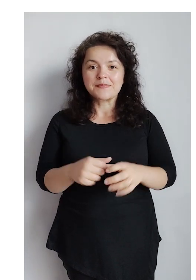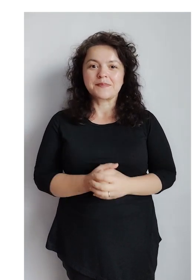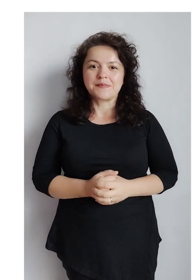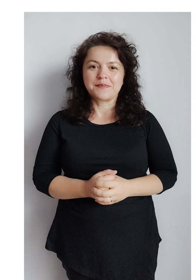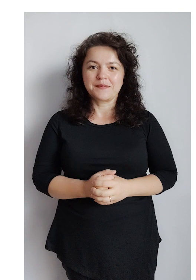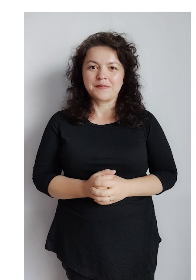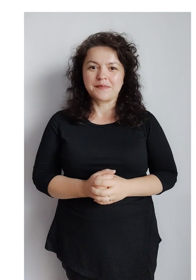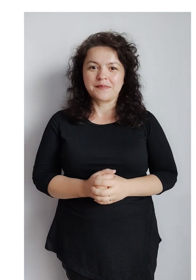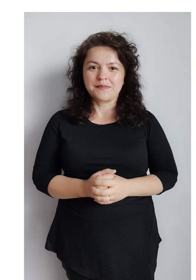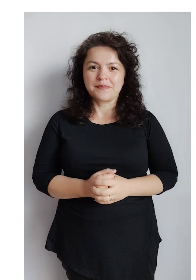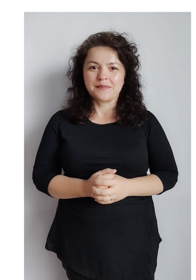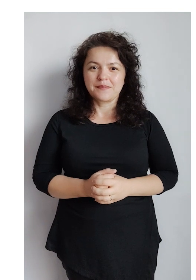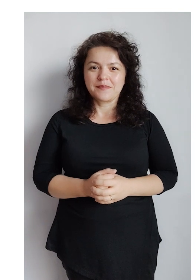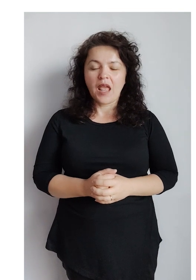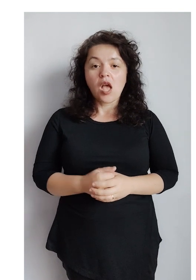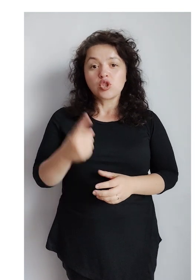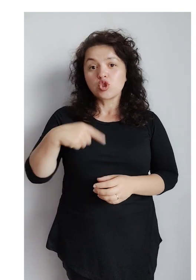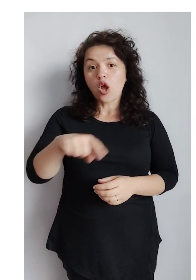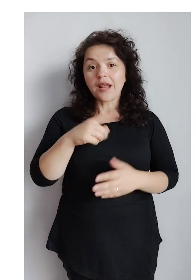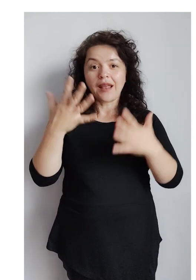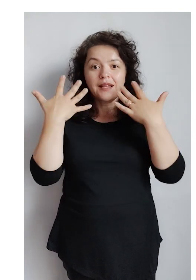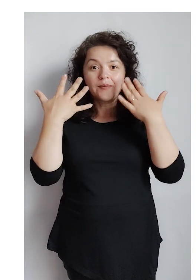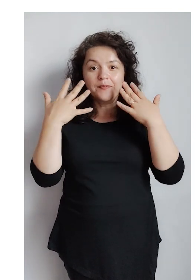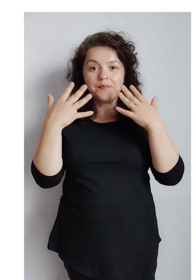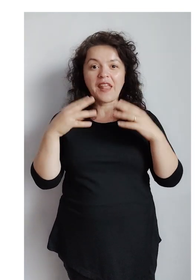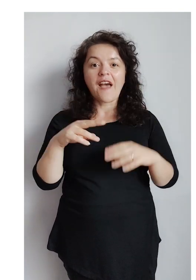Zona în aer liber, de la Versailles de Paris